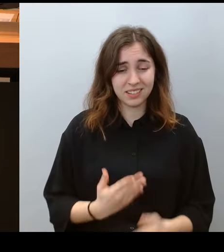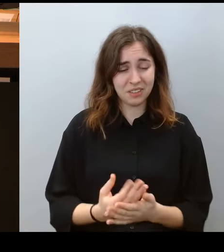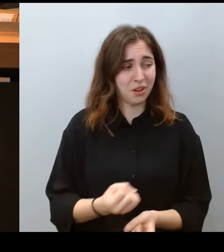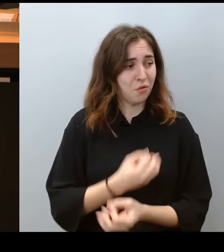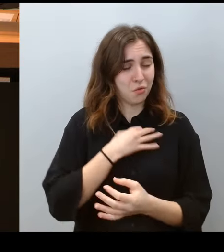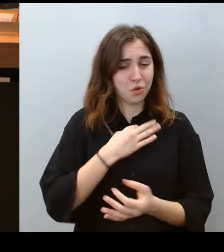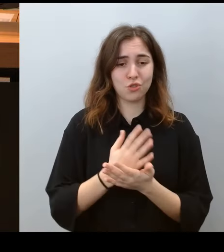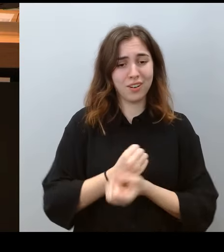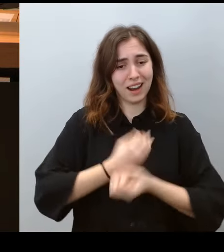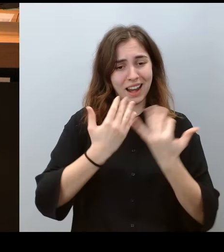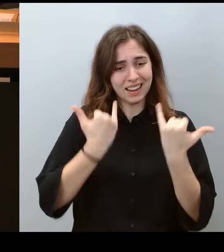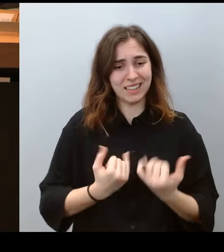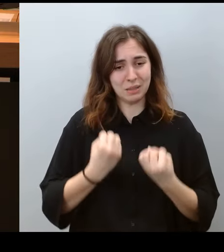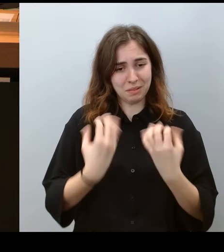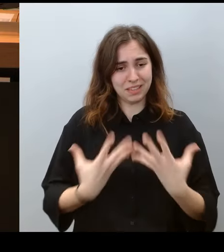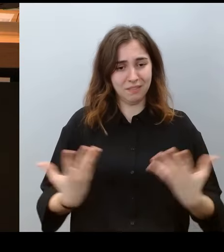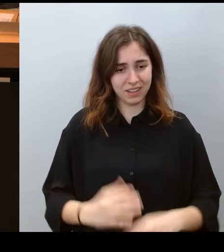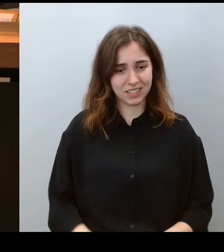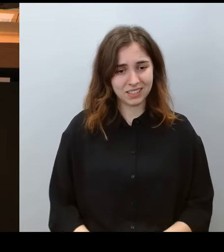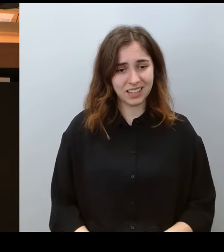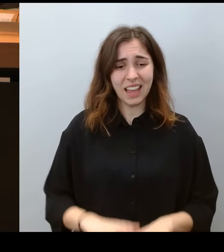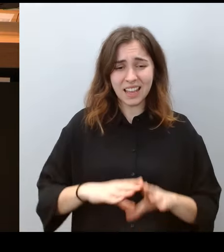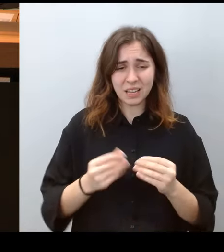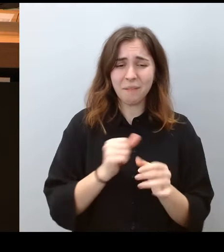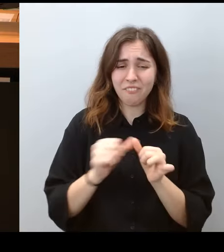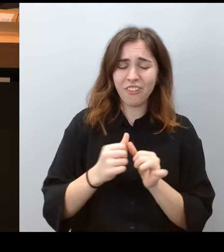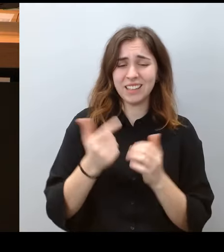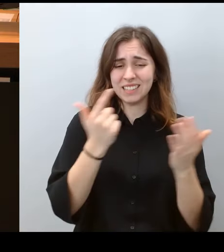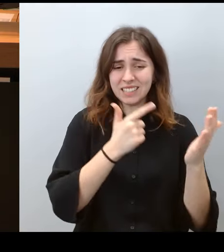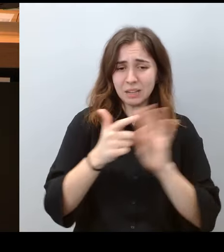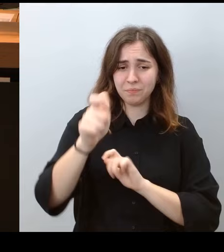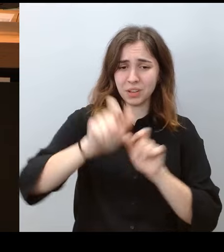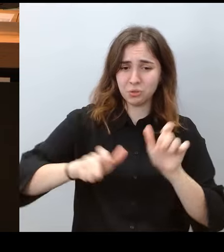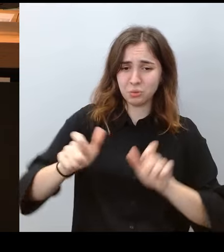für die Fehler von anderen bezahlen sollen. Das ist eine Frage der Gerechtigkeit. (Beifall)